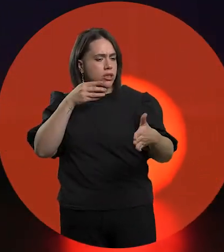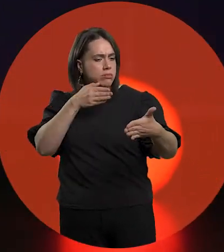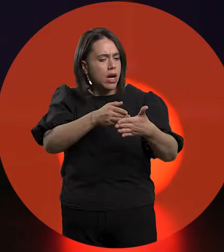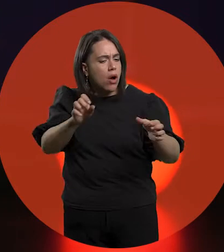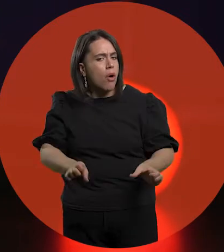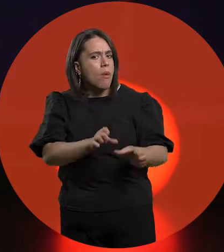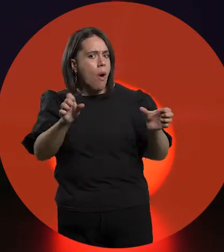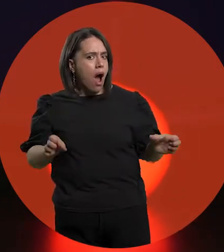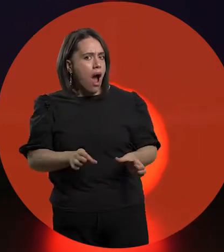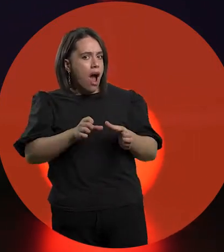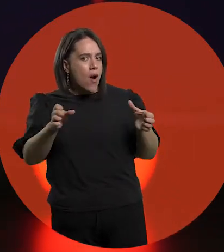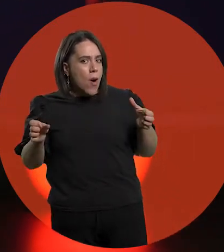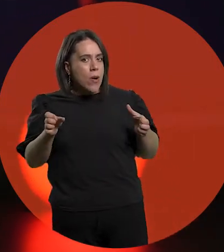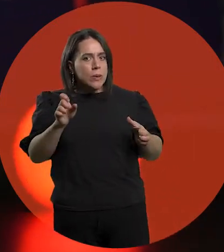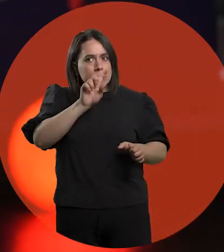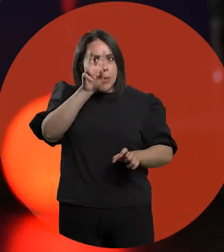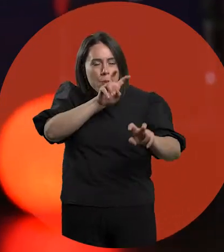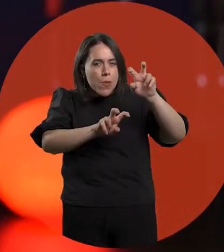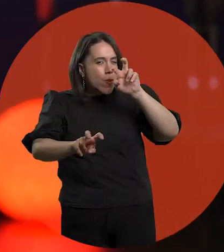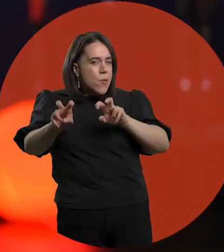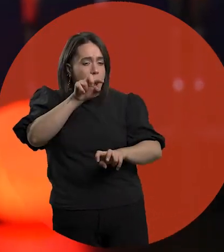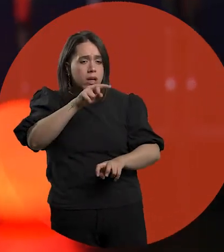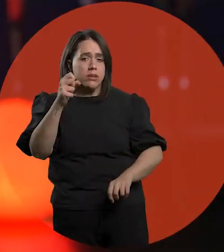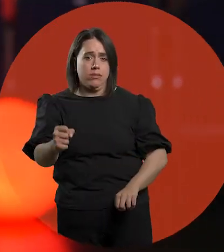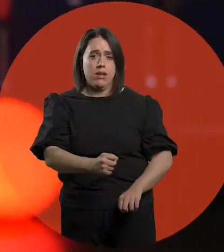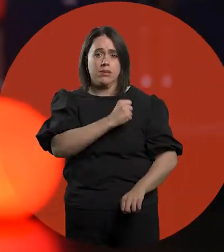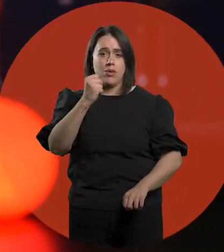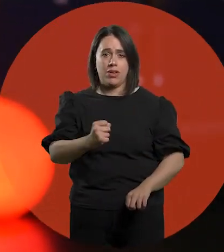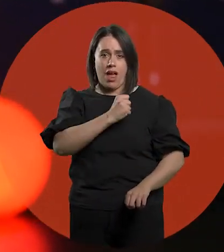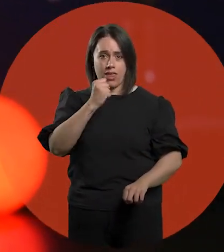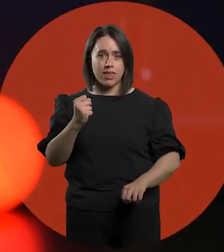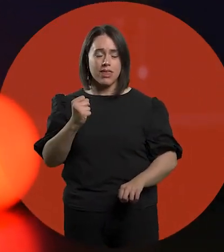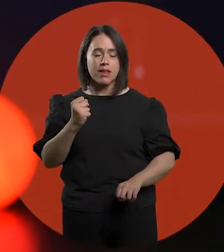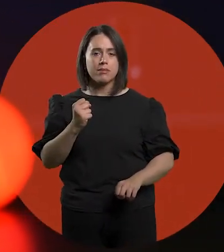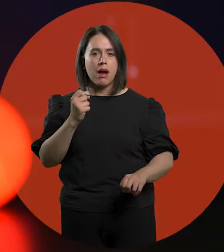que es una de las partes fundamentales, a la hora de enfrentar proyectos,